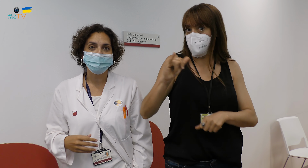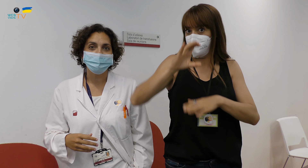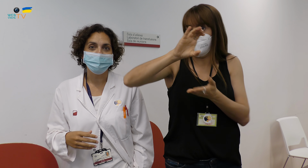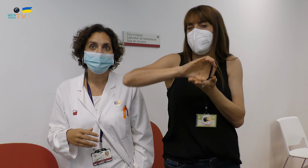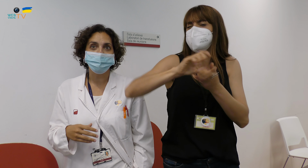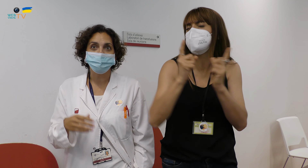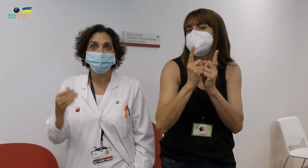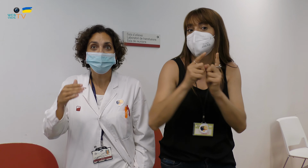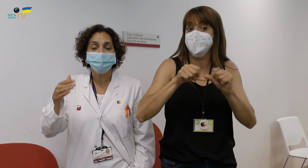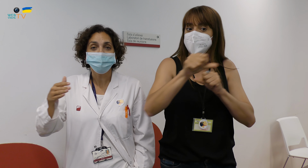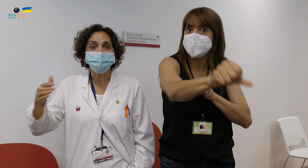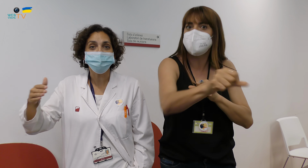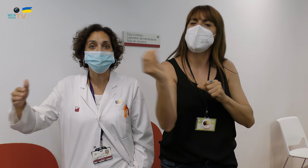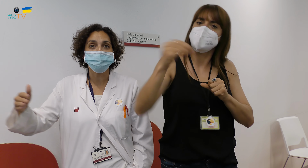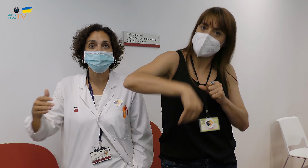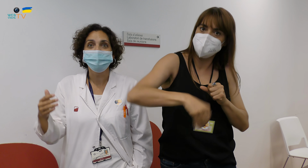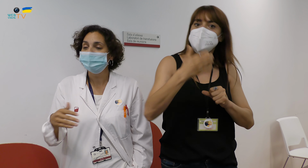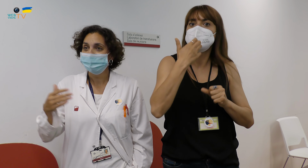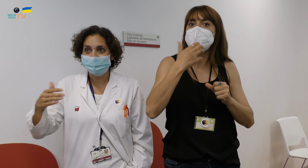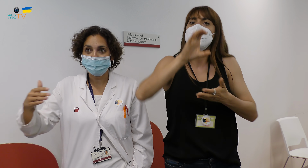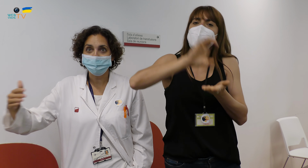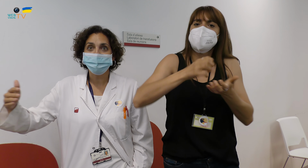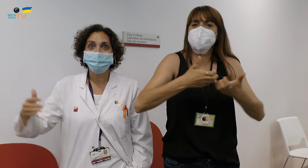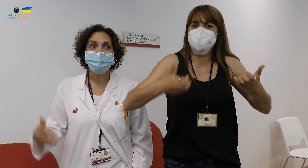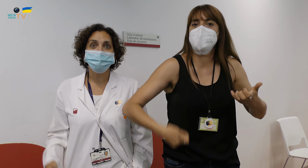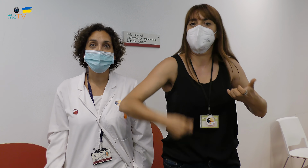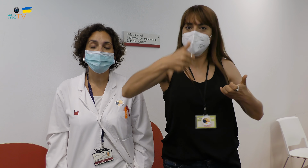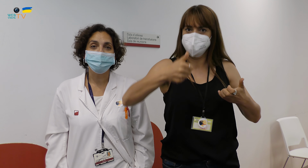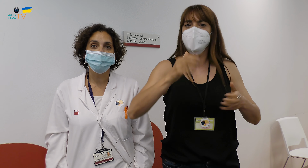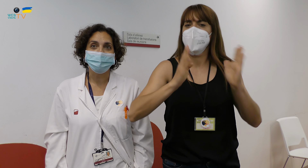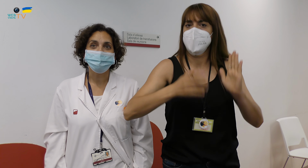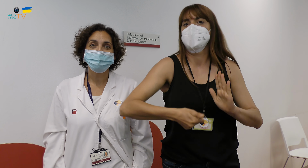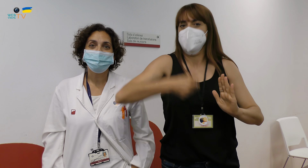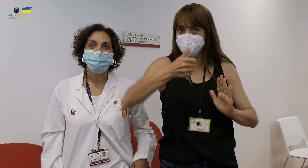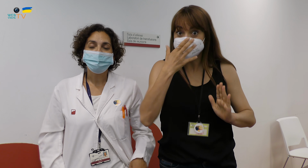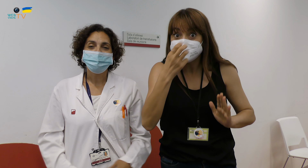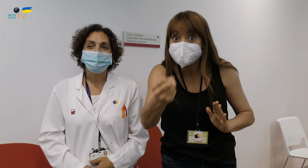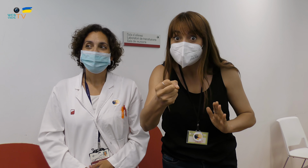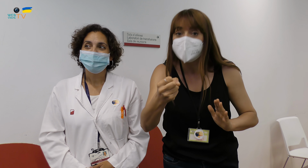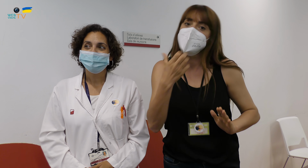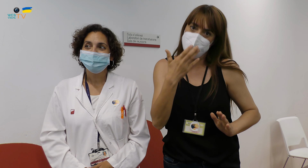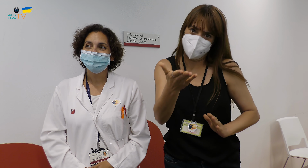i que sigui un curs que cada cop anem ampliant més.